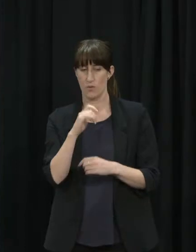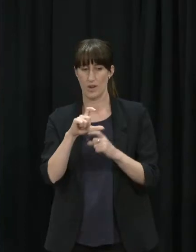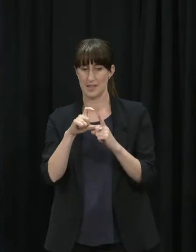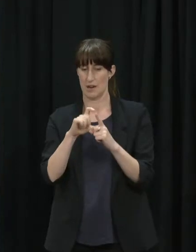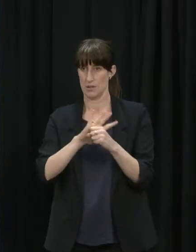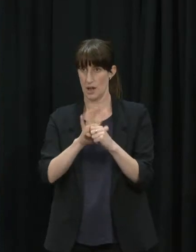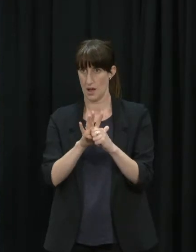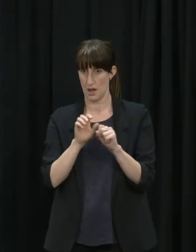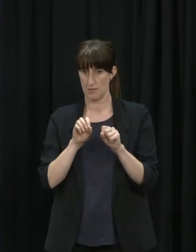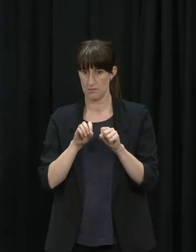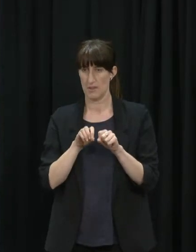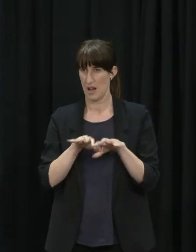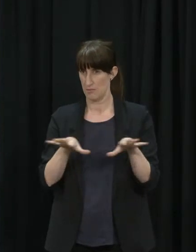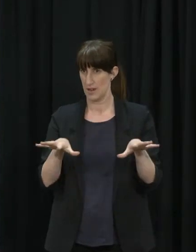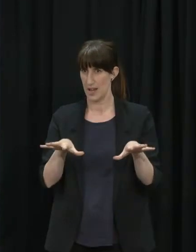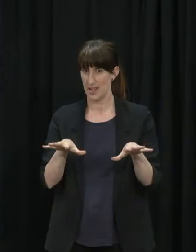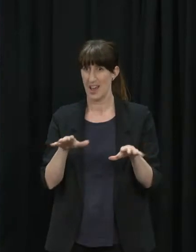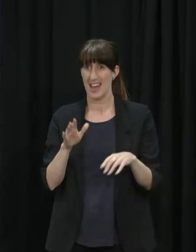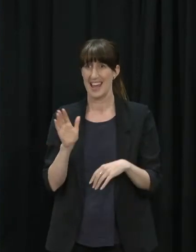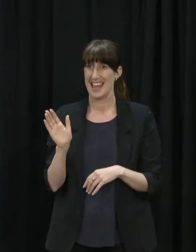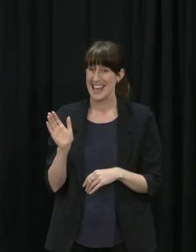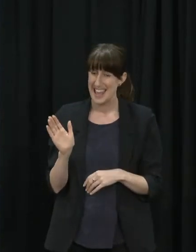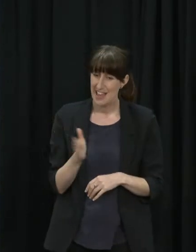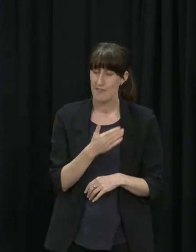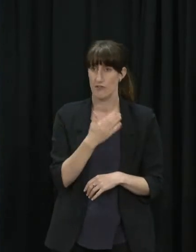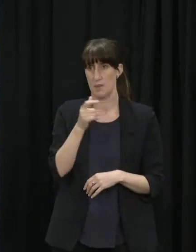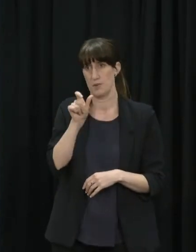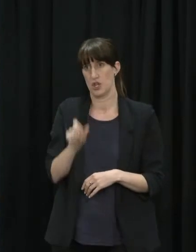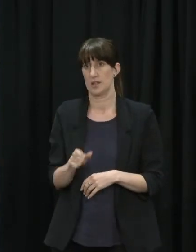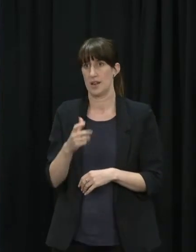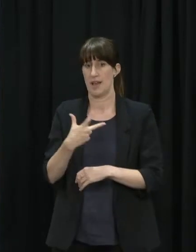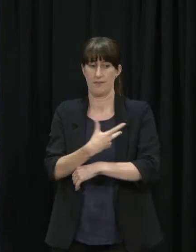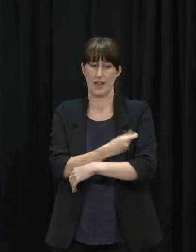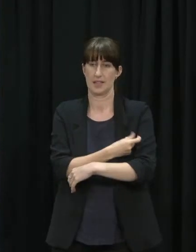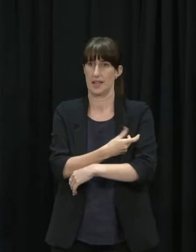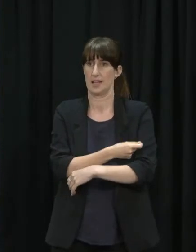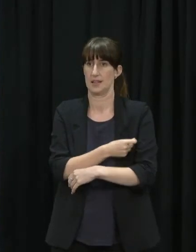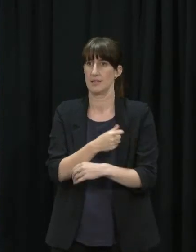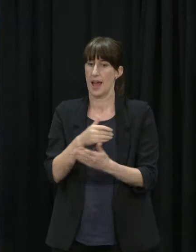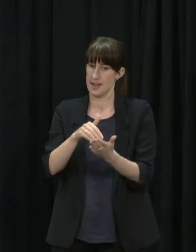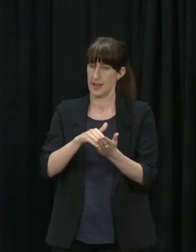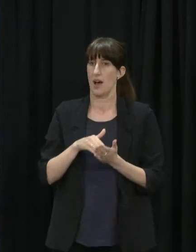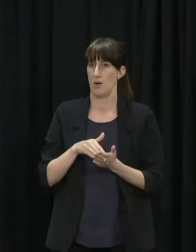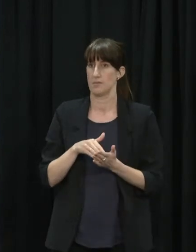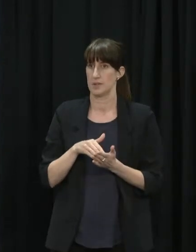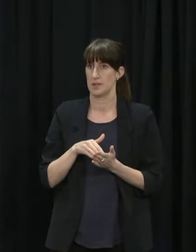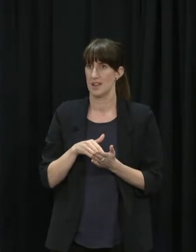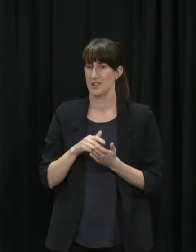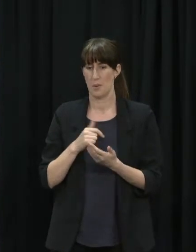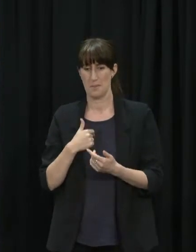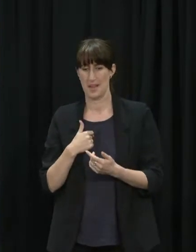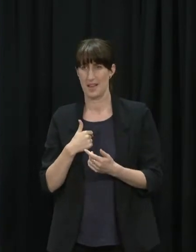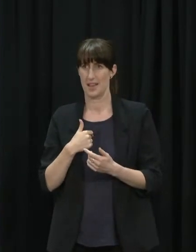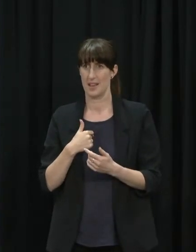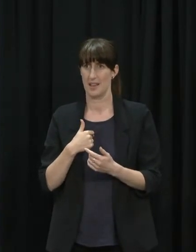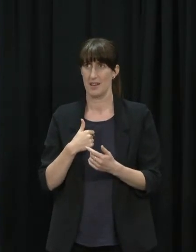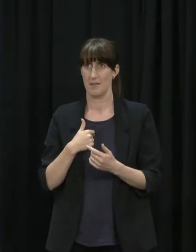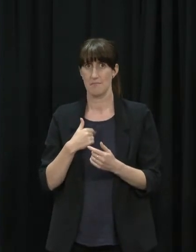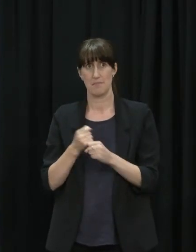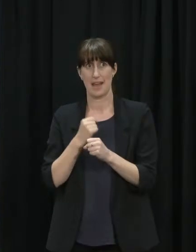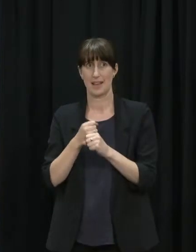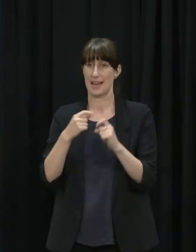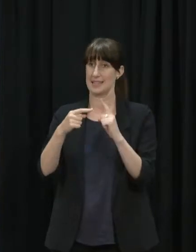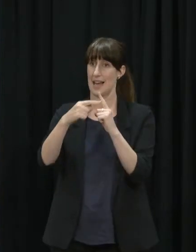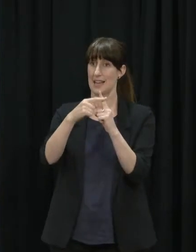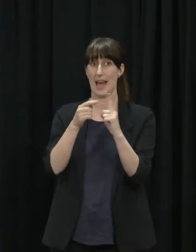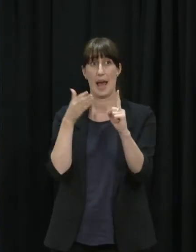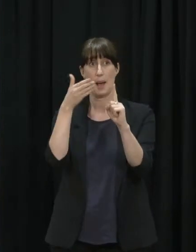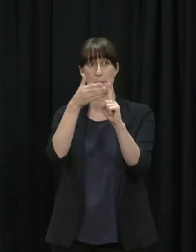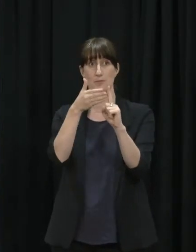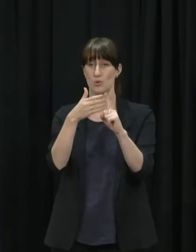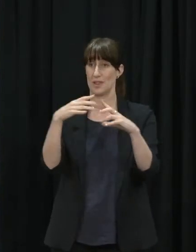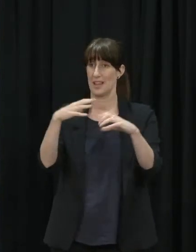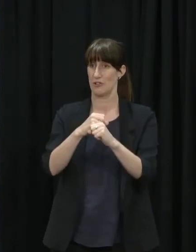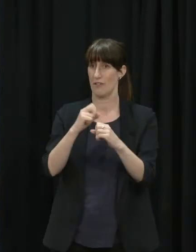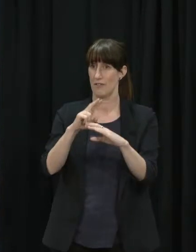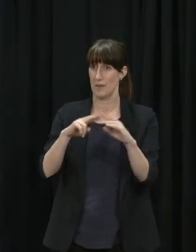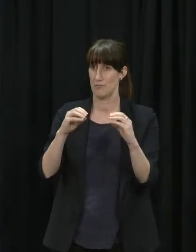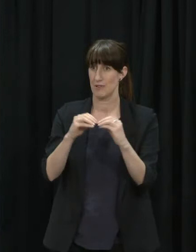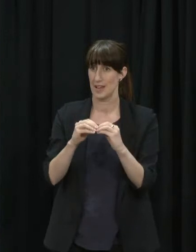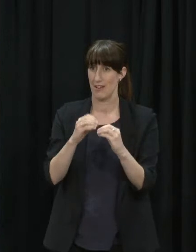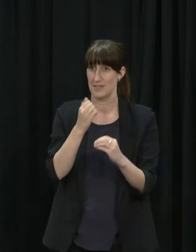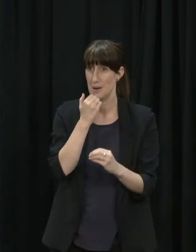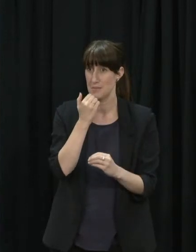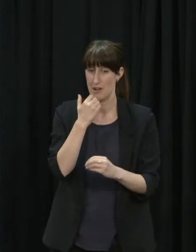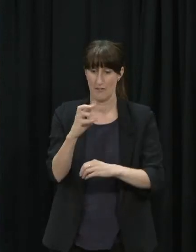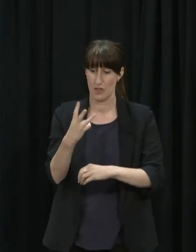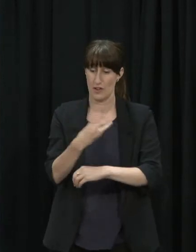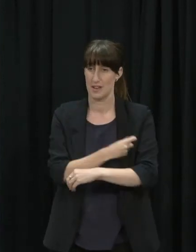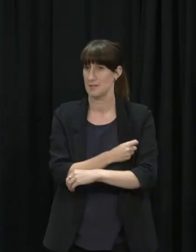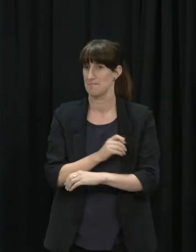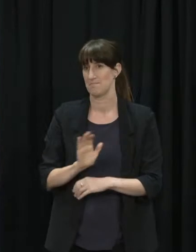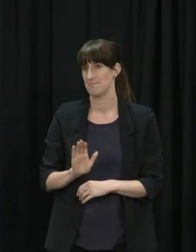tirohia tangohia